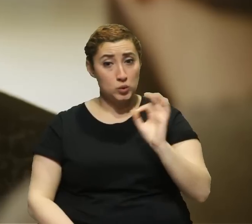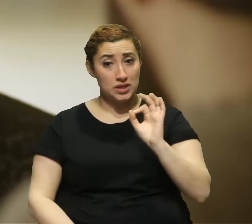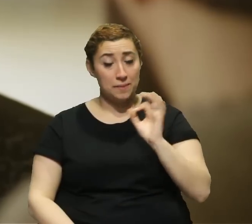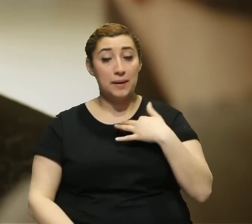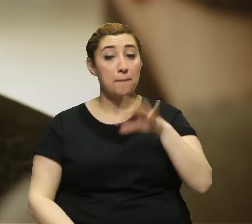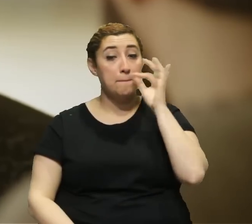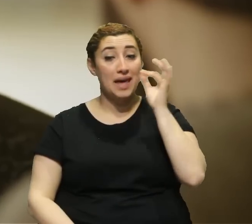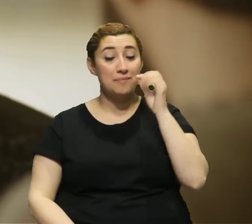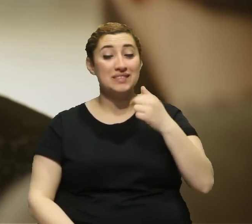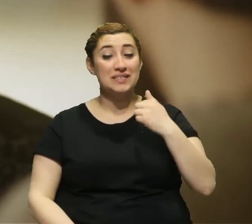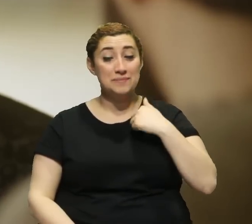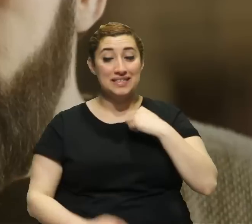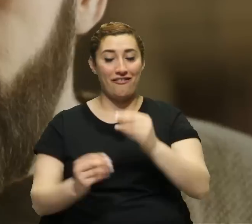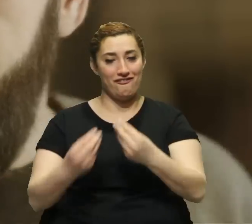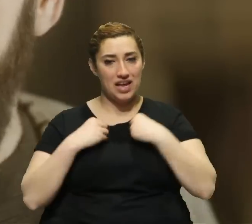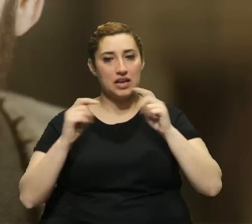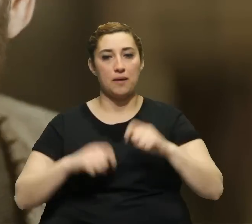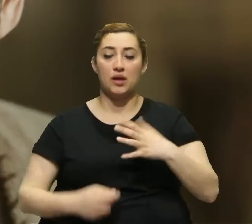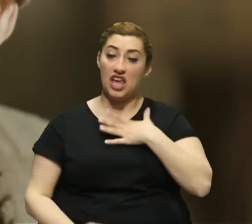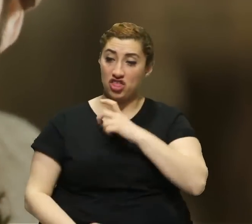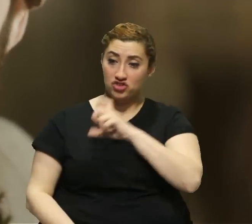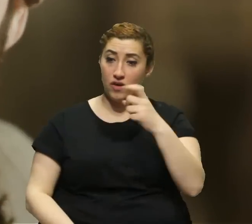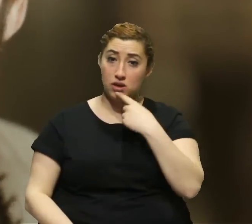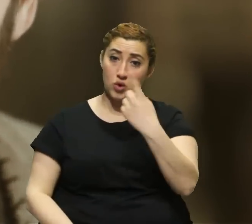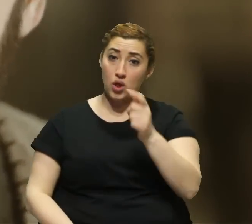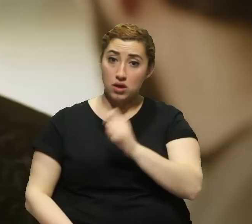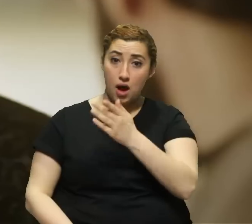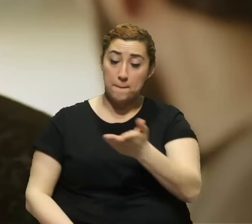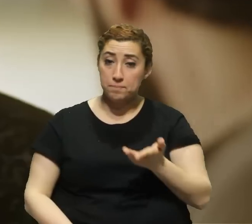Bey’imizi bize teslim edin! Kendi cevabını kendinden işitiniz.